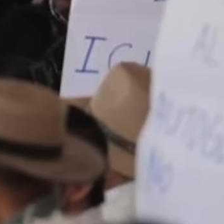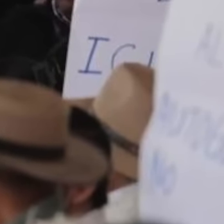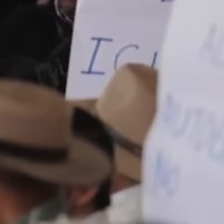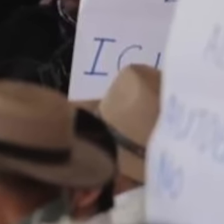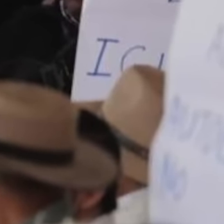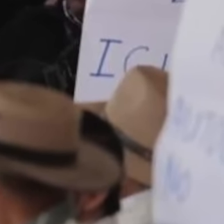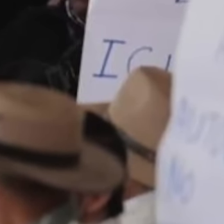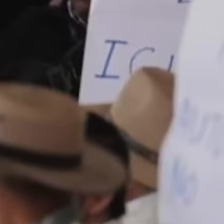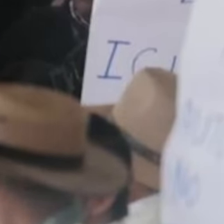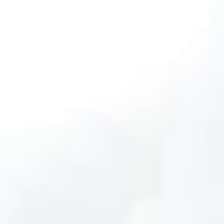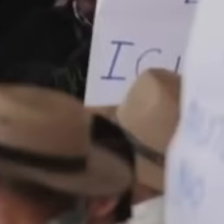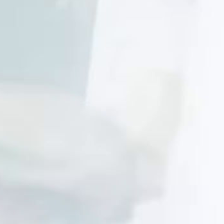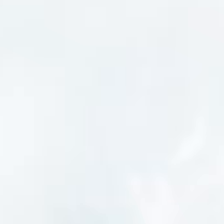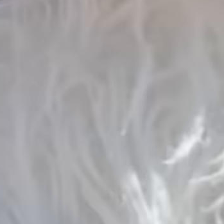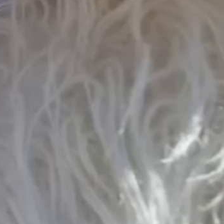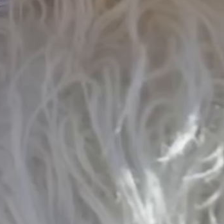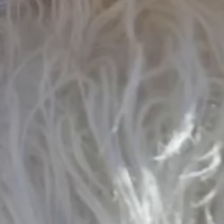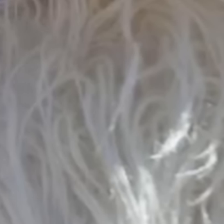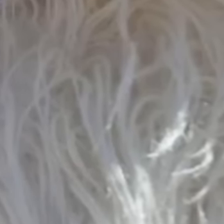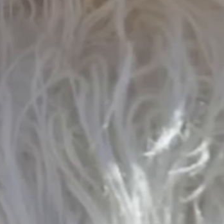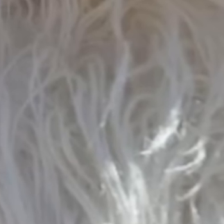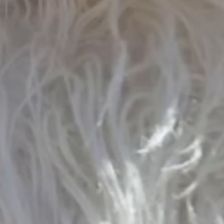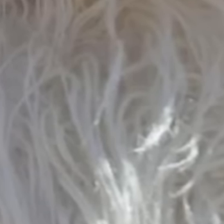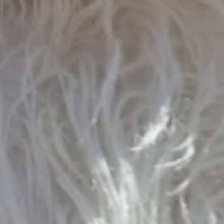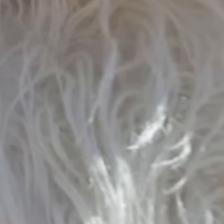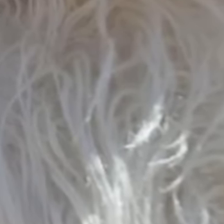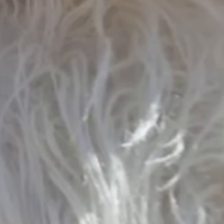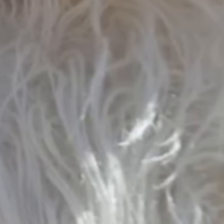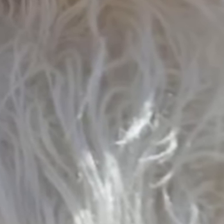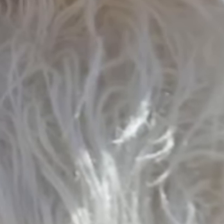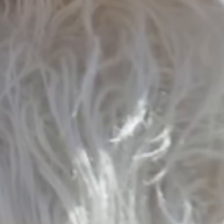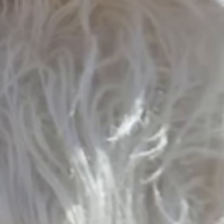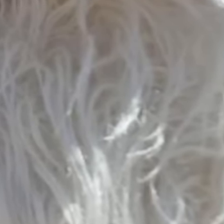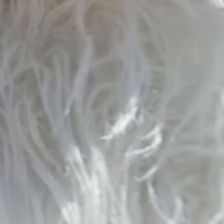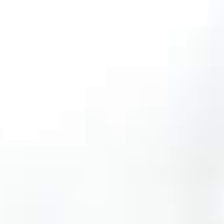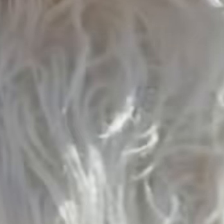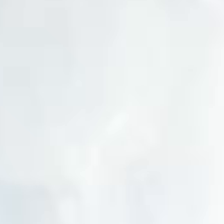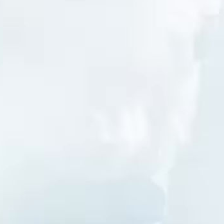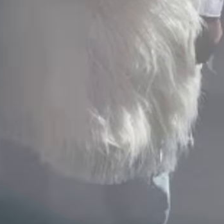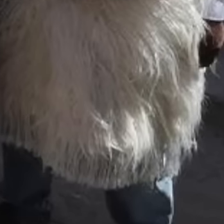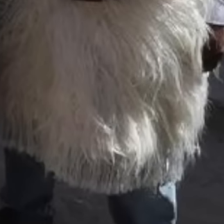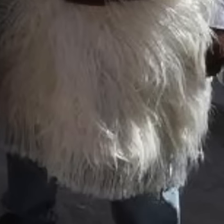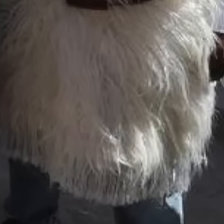Ciudad de México, es el nacimiento de una nueva etapa, una justicia que camina en territorio, una